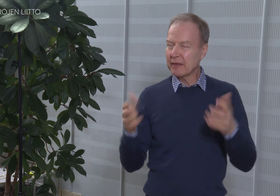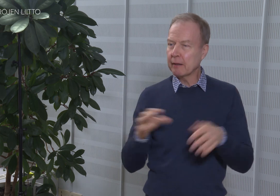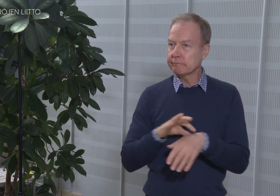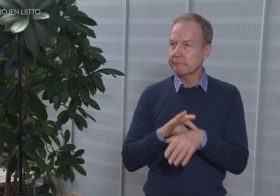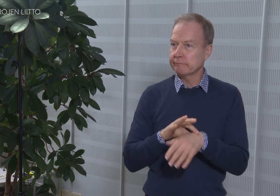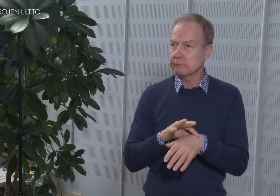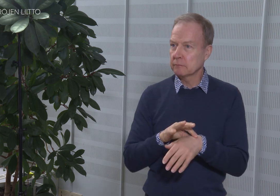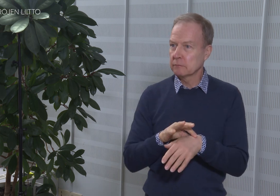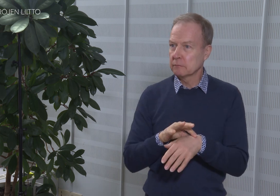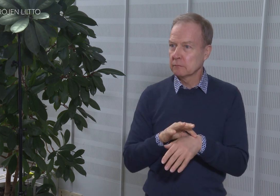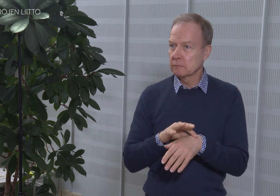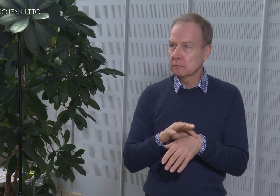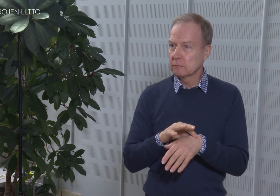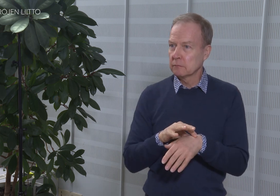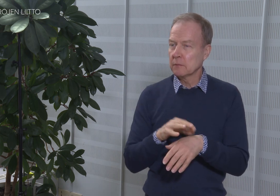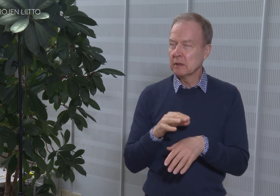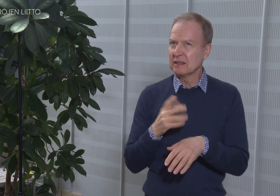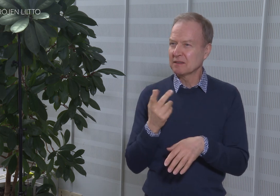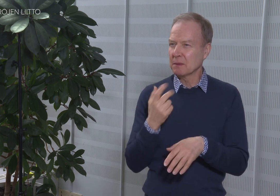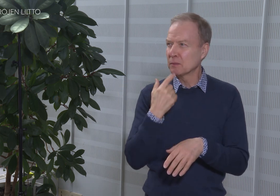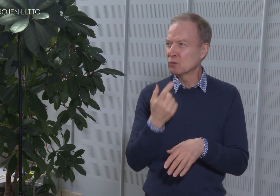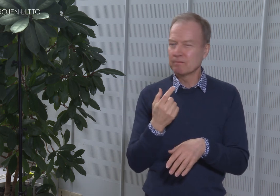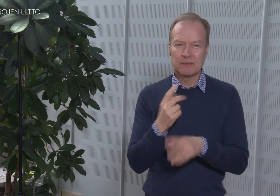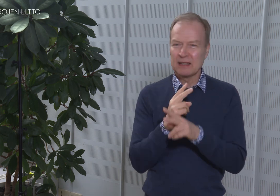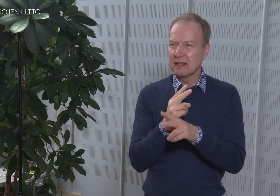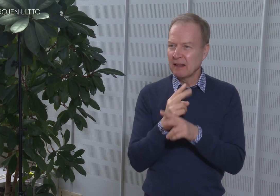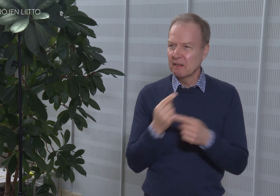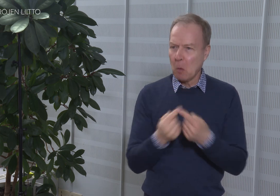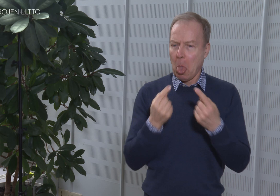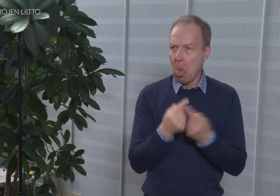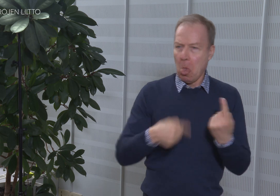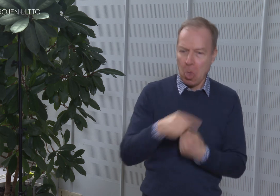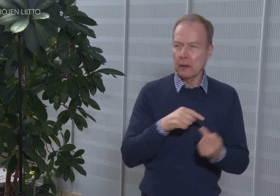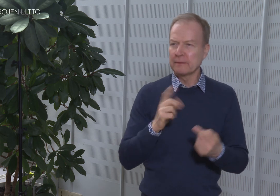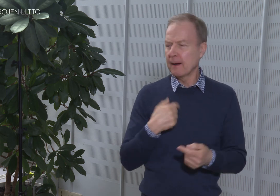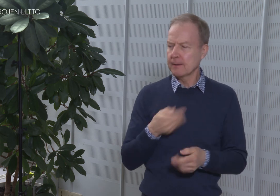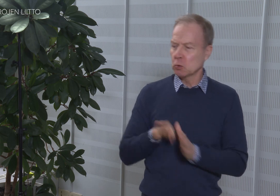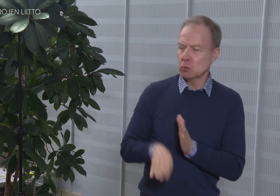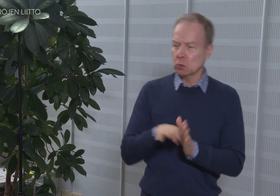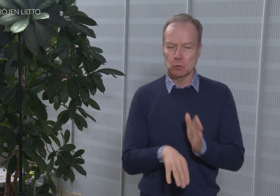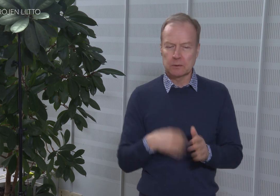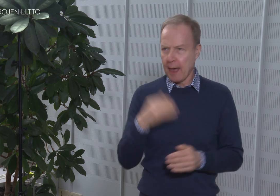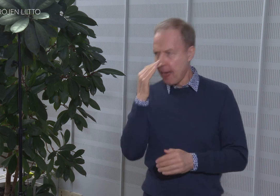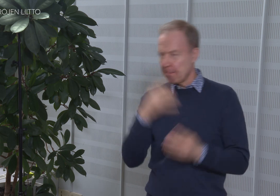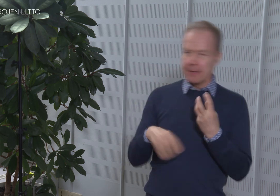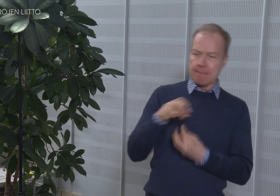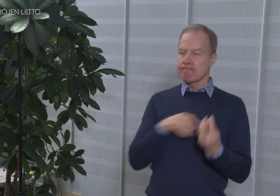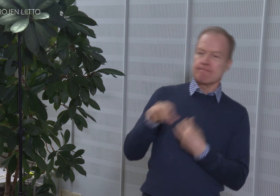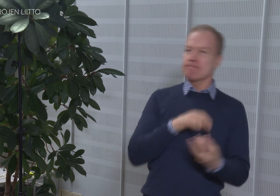yhteisömme ei ole tervehtynyt ja voimaantunut. Samalla meidän tulee yhteisönä tervehtyä ja voimaantua niin, - että pääsemme ulos identiteettikonfliktien, -